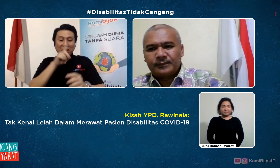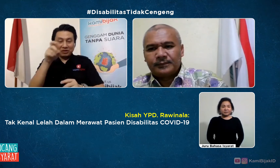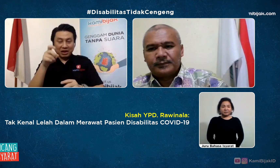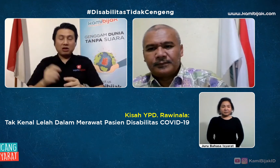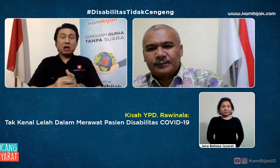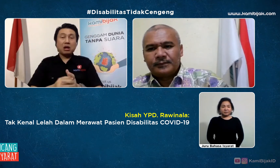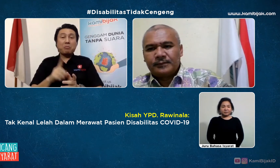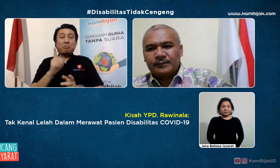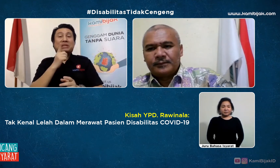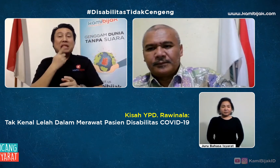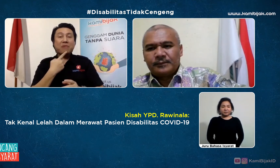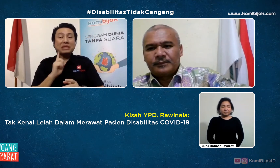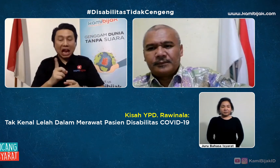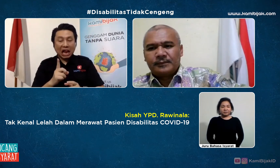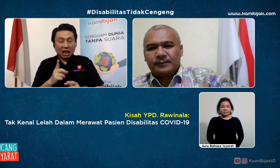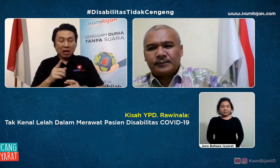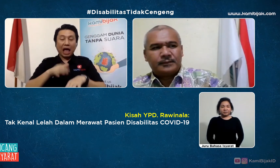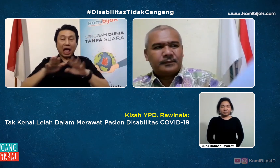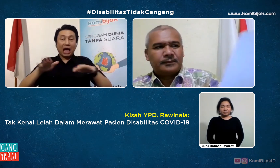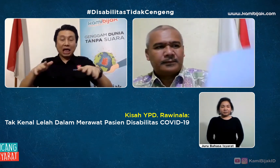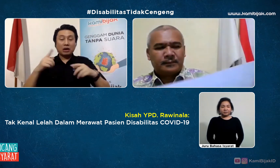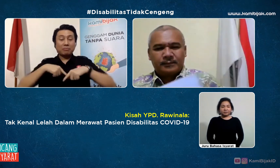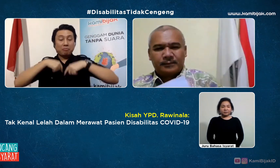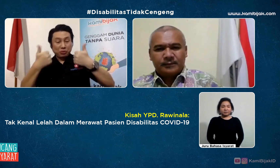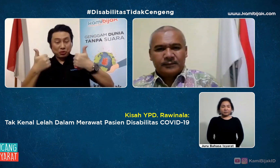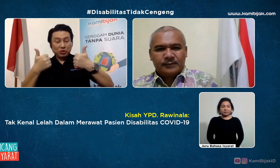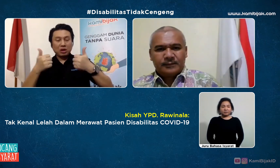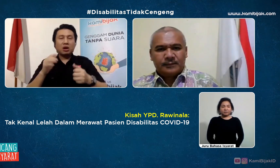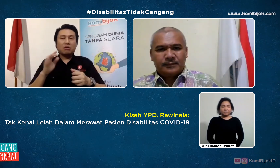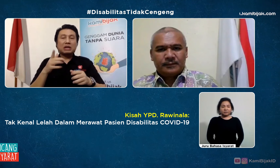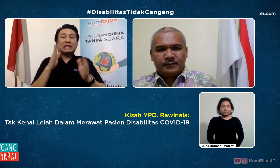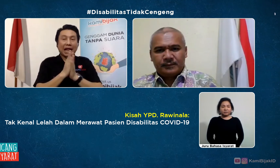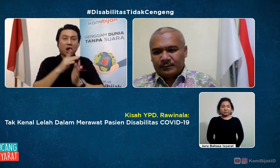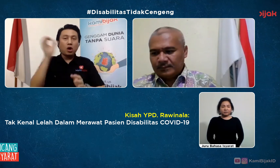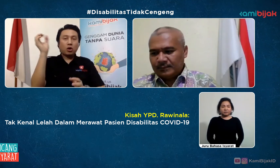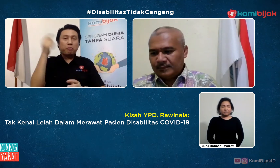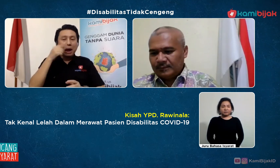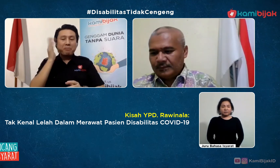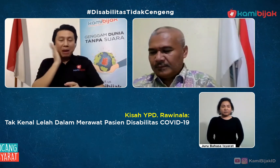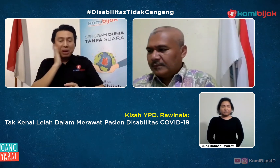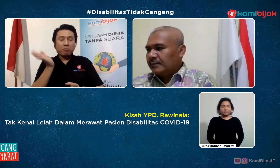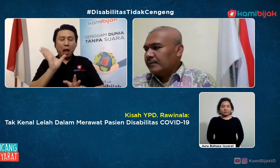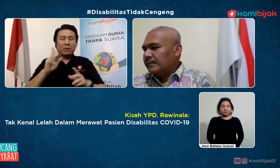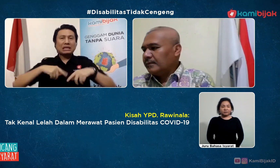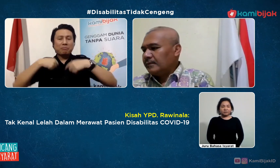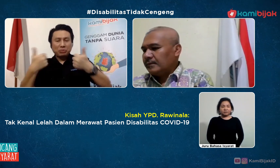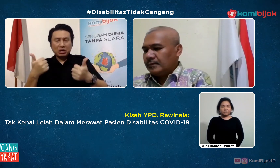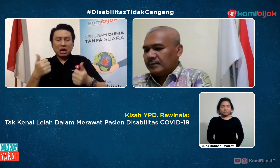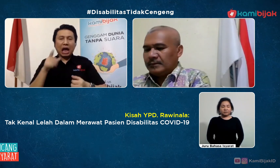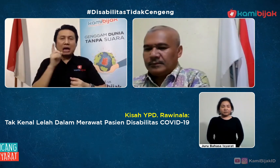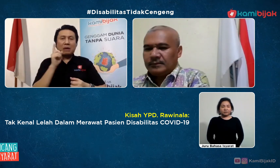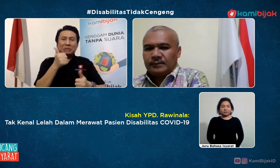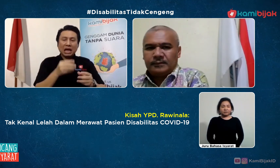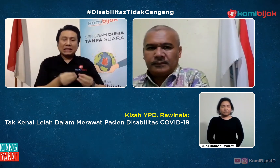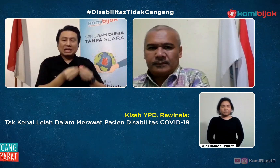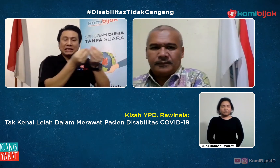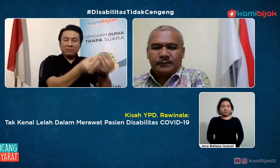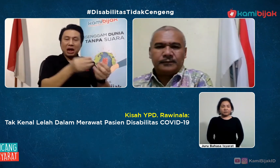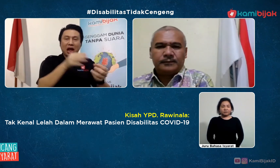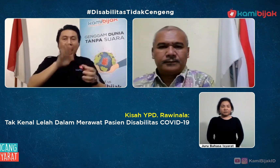Nah misal ada anak yang sembuh dan mungkin takut untuk dititipkan